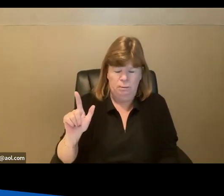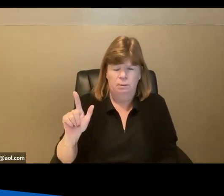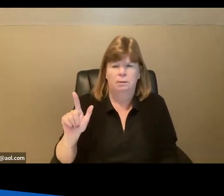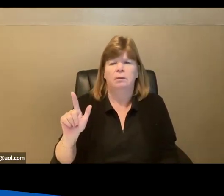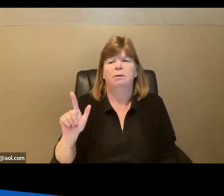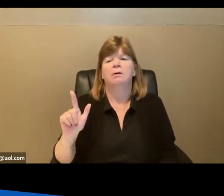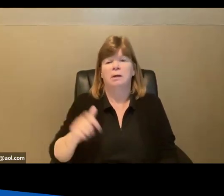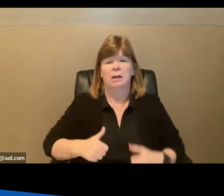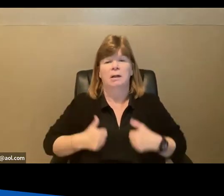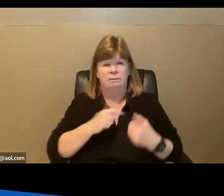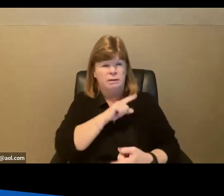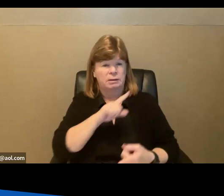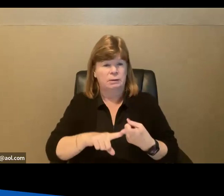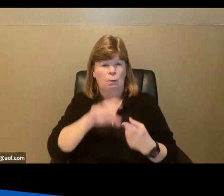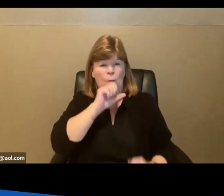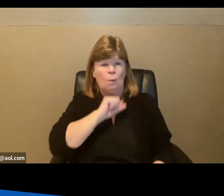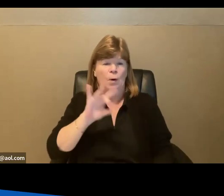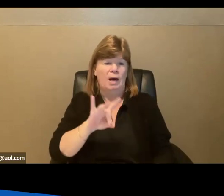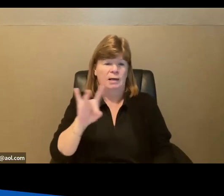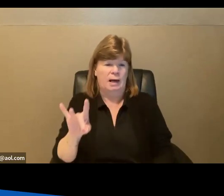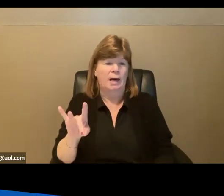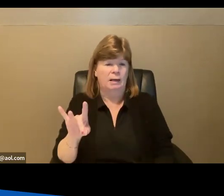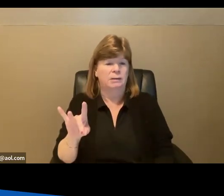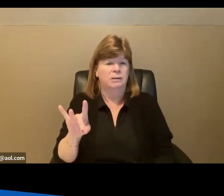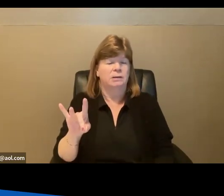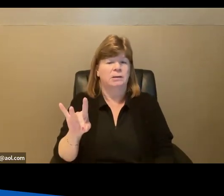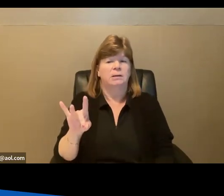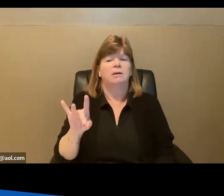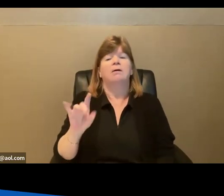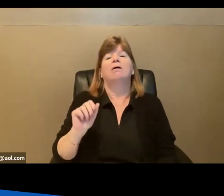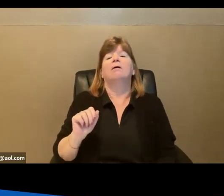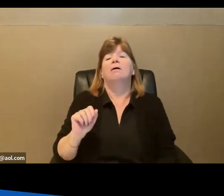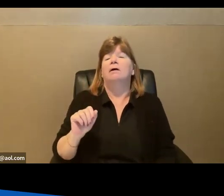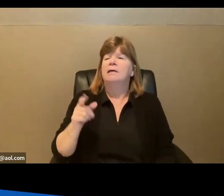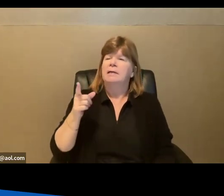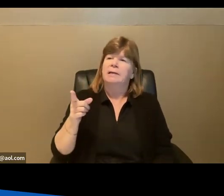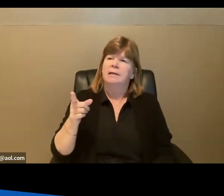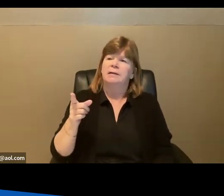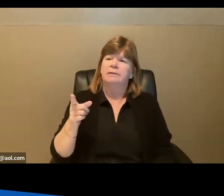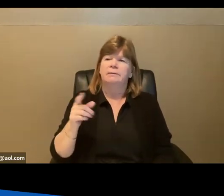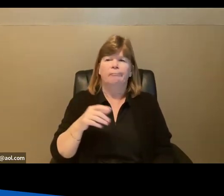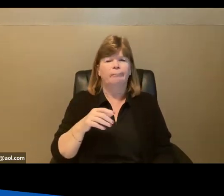vivió hasta los 88. Era lo que yo llamaría un cuadripléjico de nivel medio.